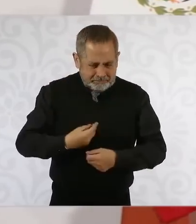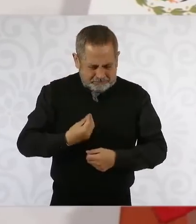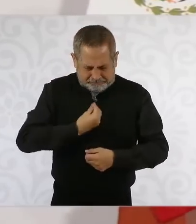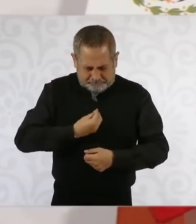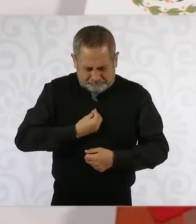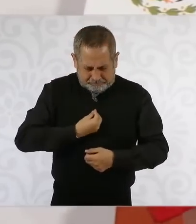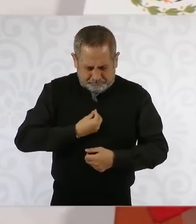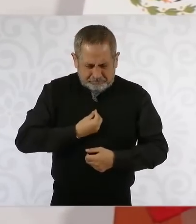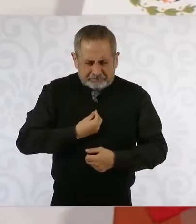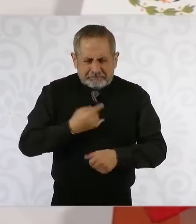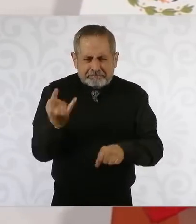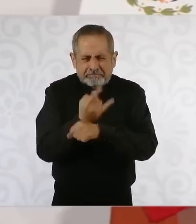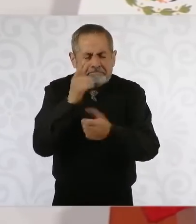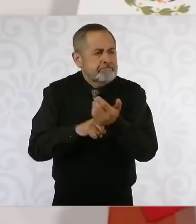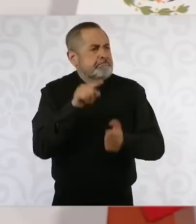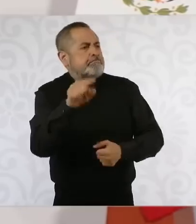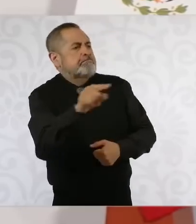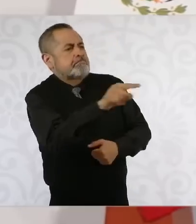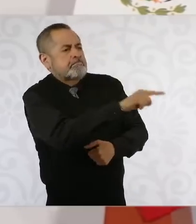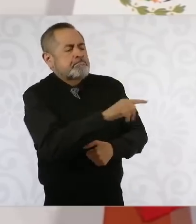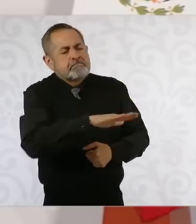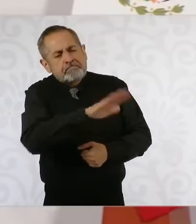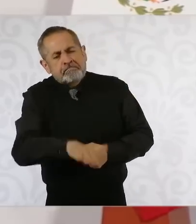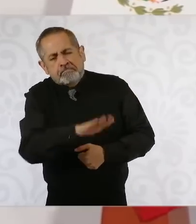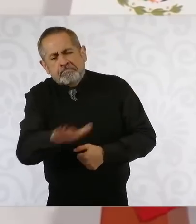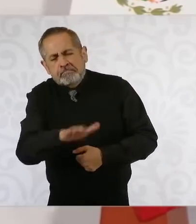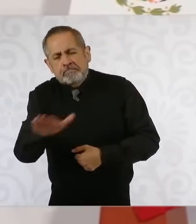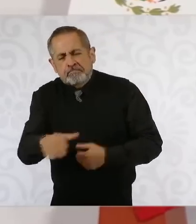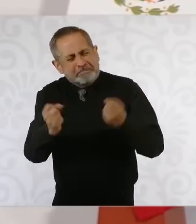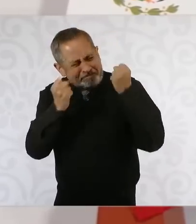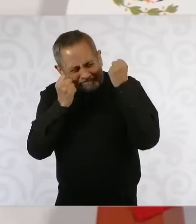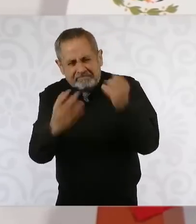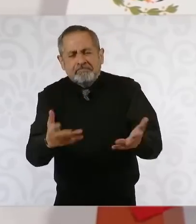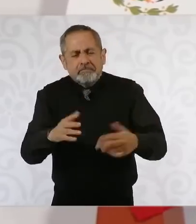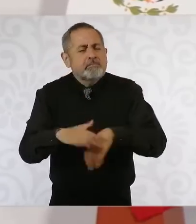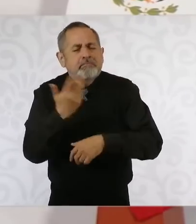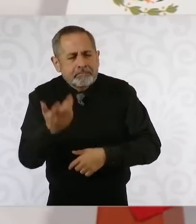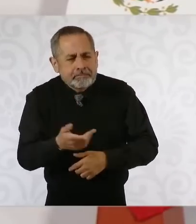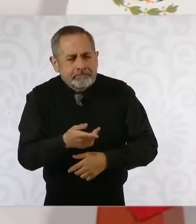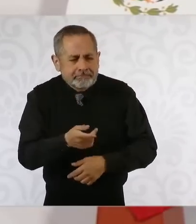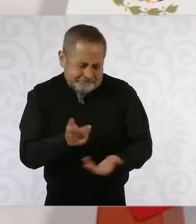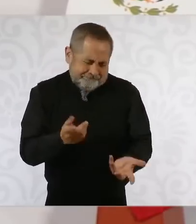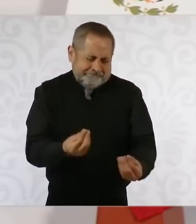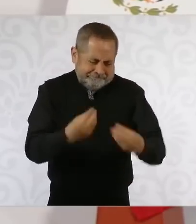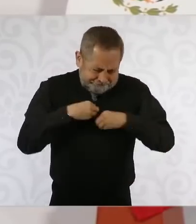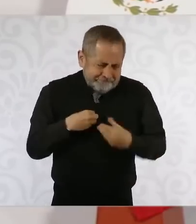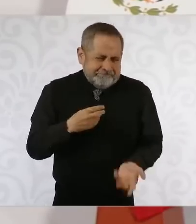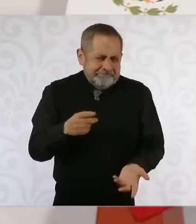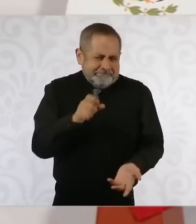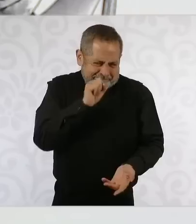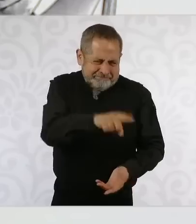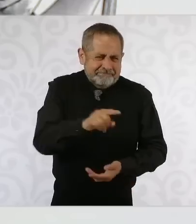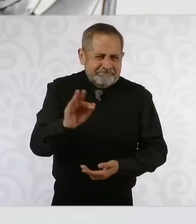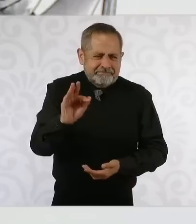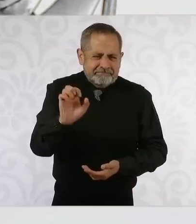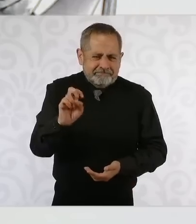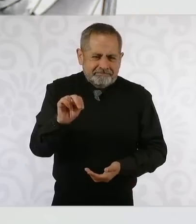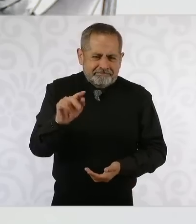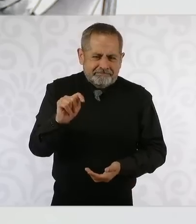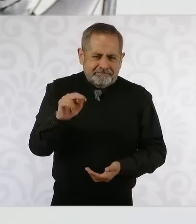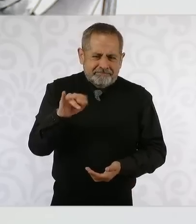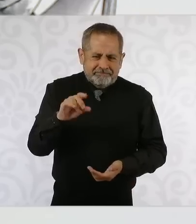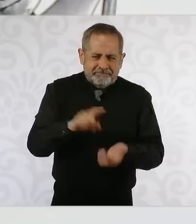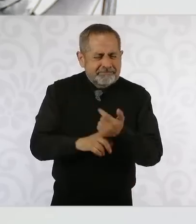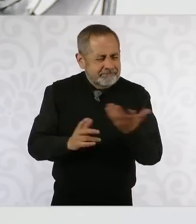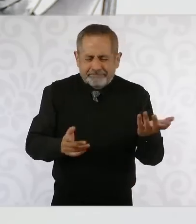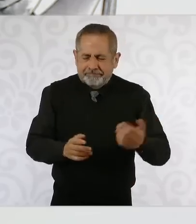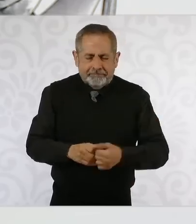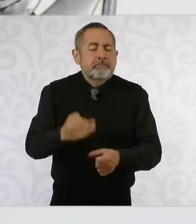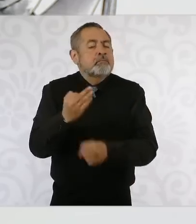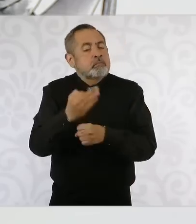Unidos pues lo que estamos aquí de lo que se trata esta discusión y esta presentación con bases